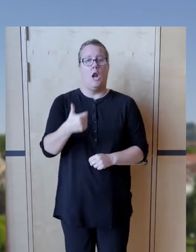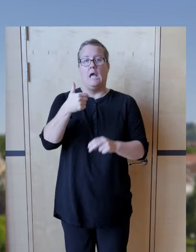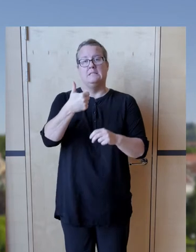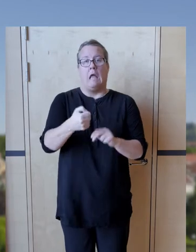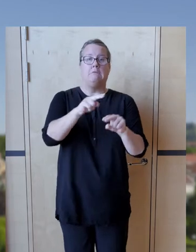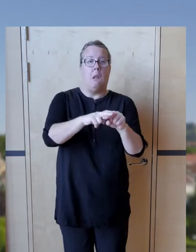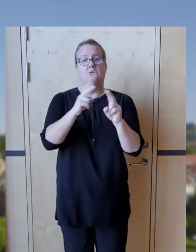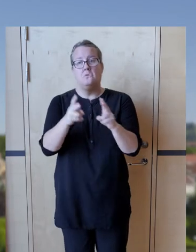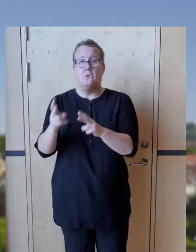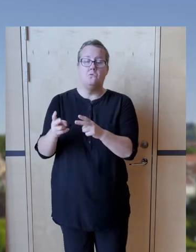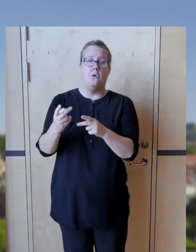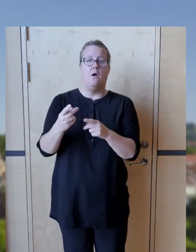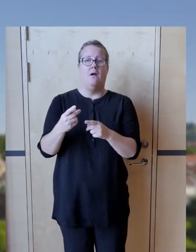50000000 nej